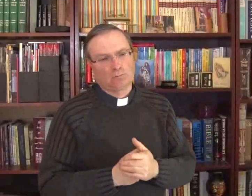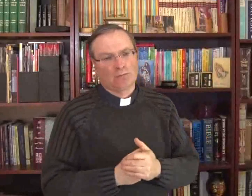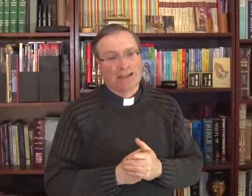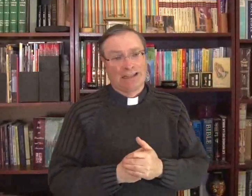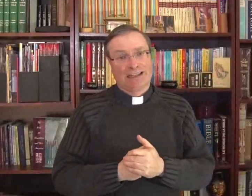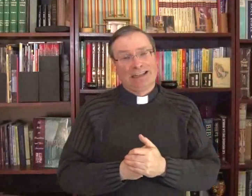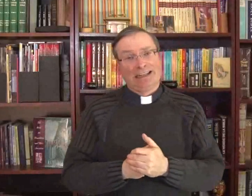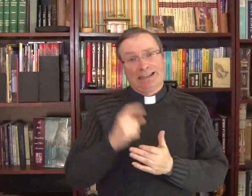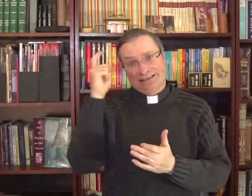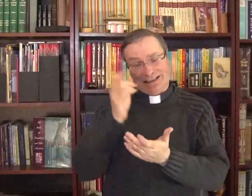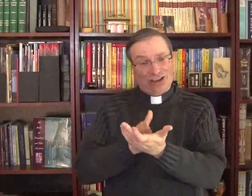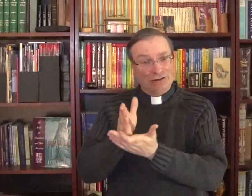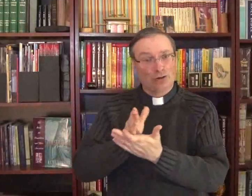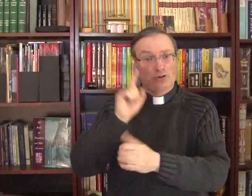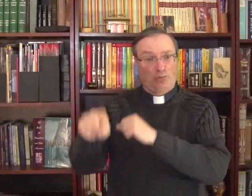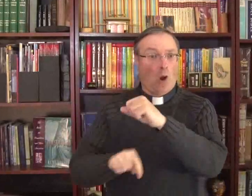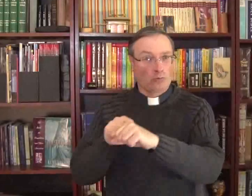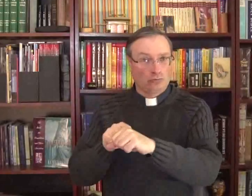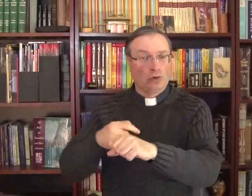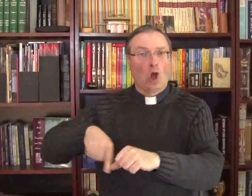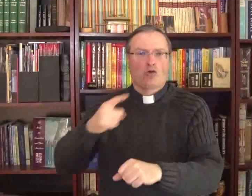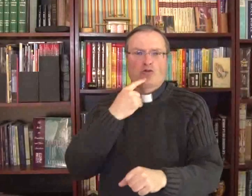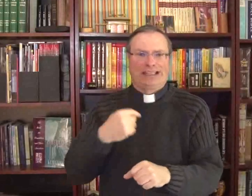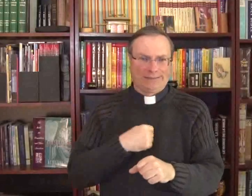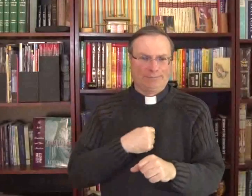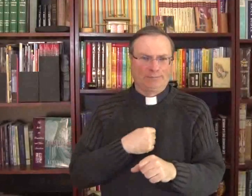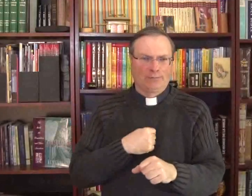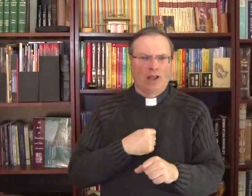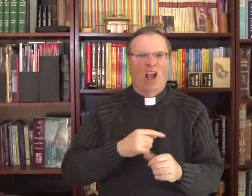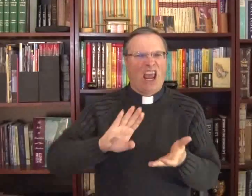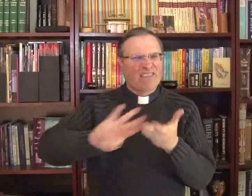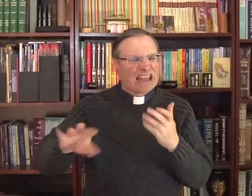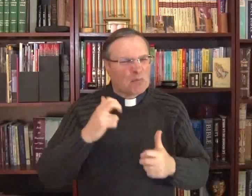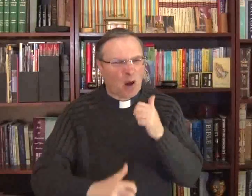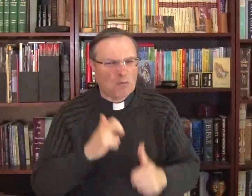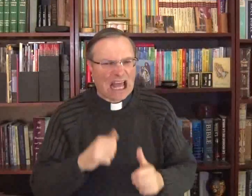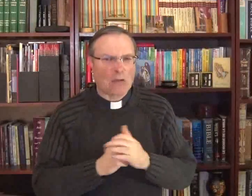la sagesse du monde nous dit d’éviter les problèmes,